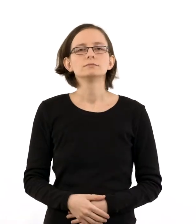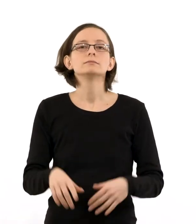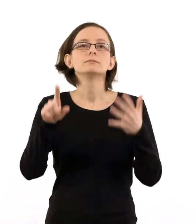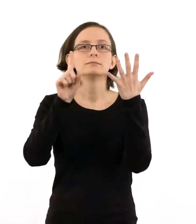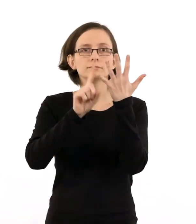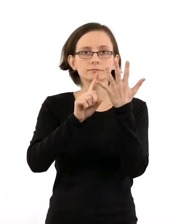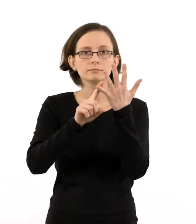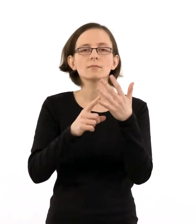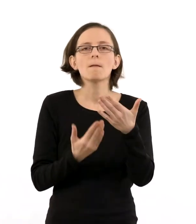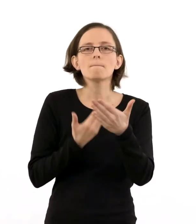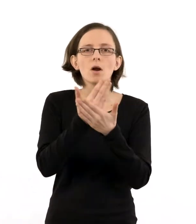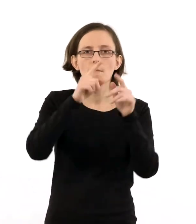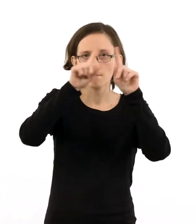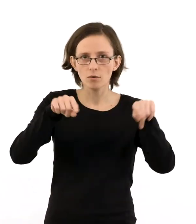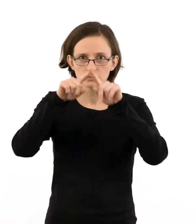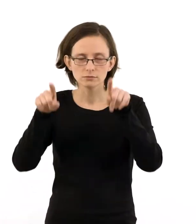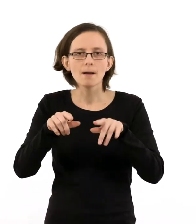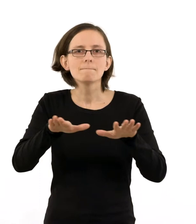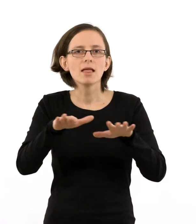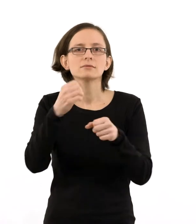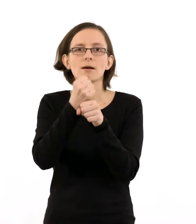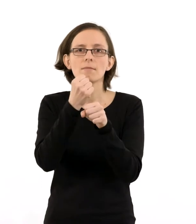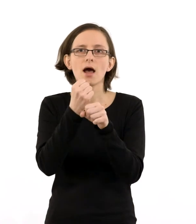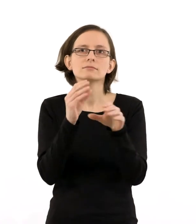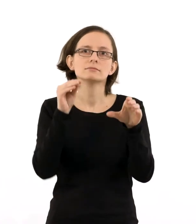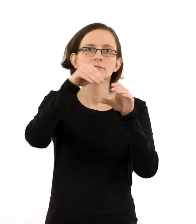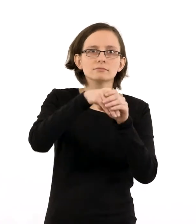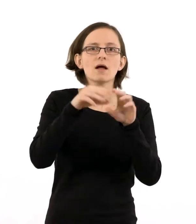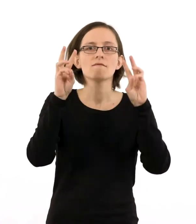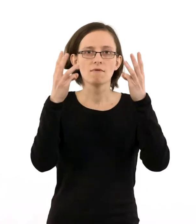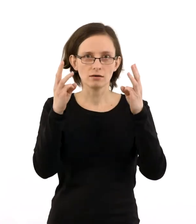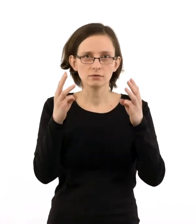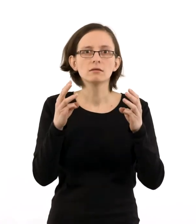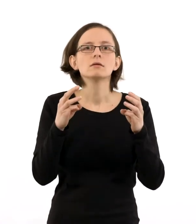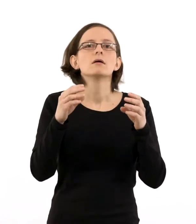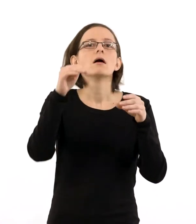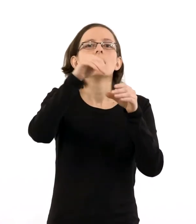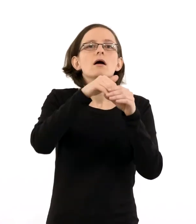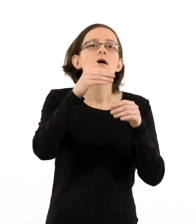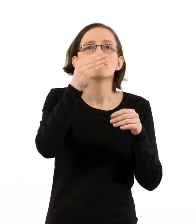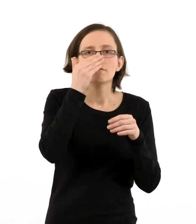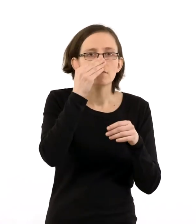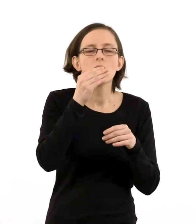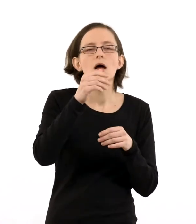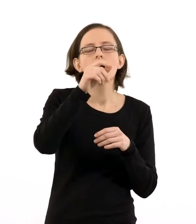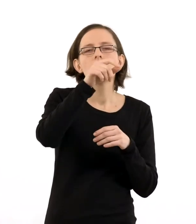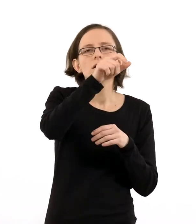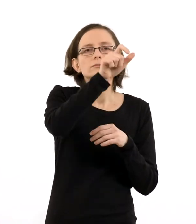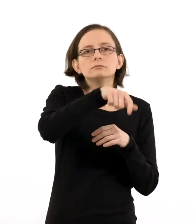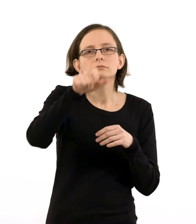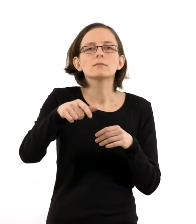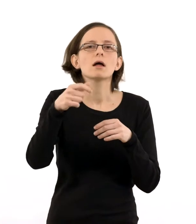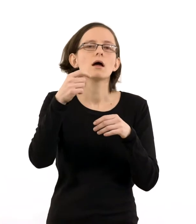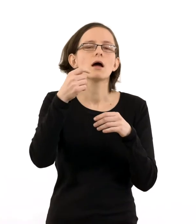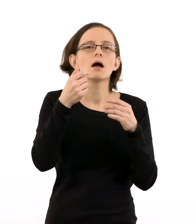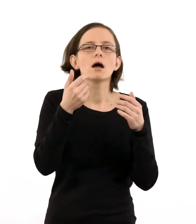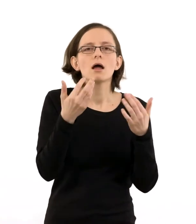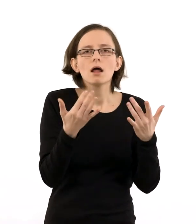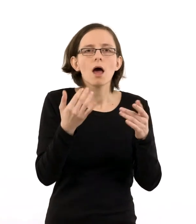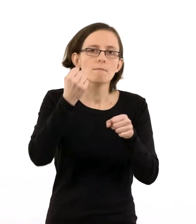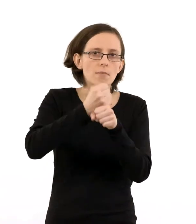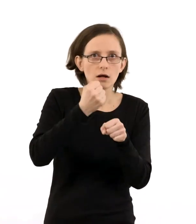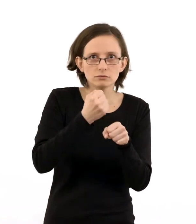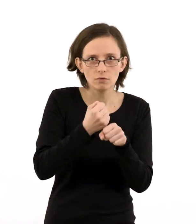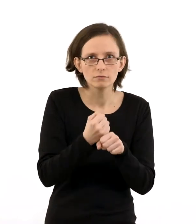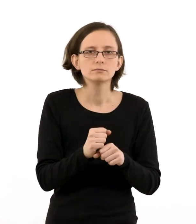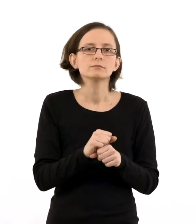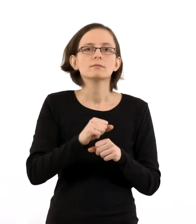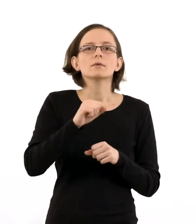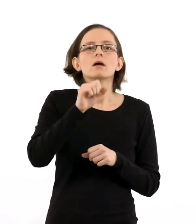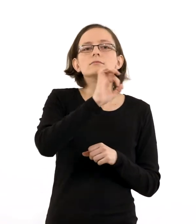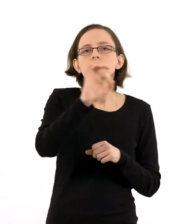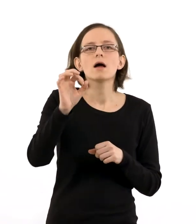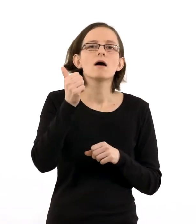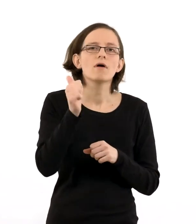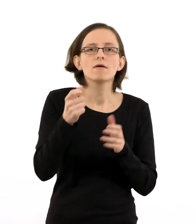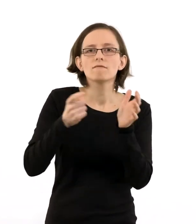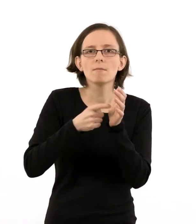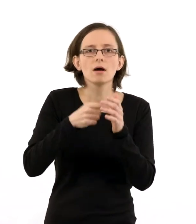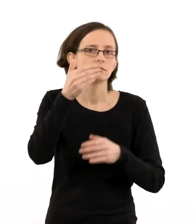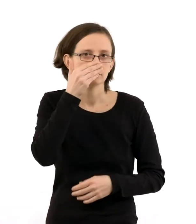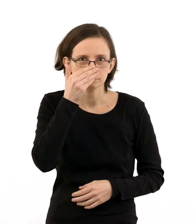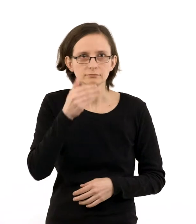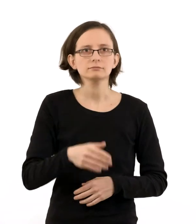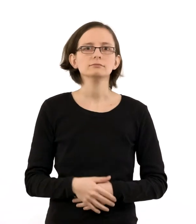5. propozycje dotyczące stanowisk pracy w warsztatach z wyszczególnieniem ich liczby i wymaganych kwalifikacji pracowników,